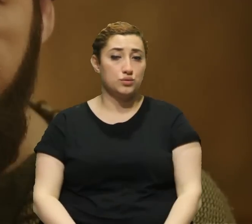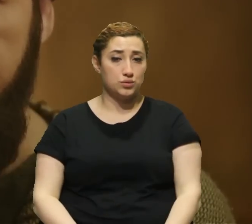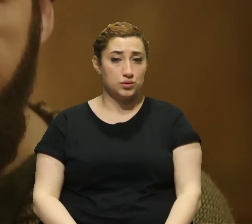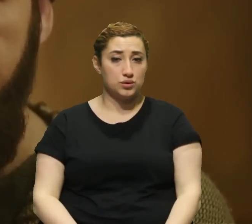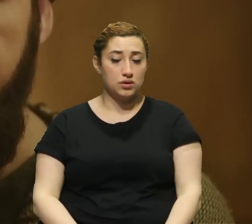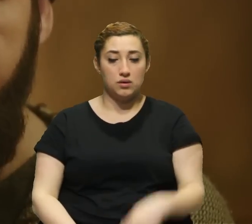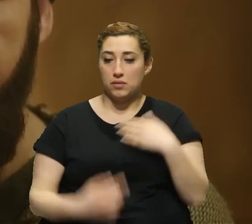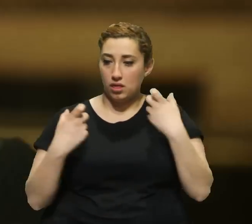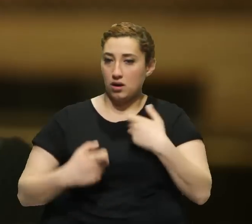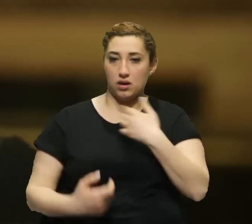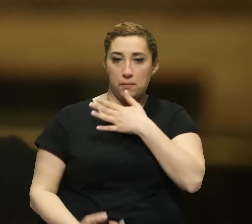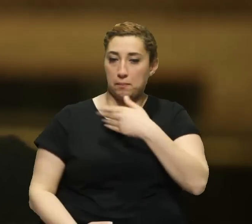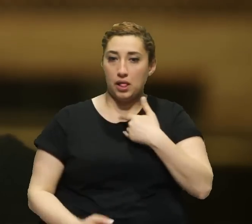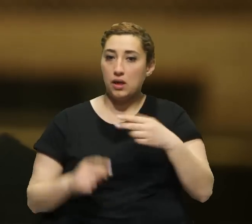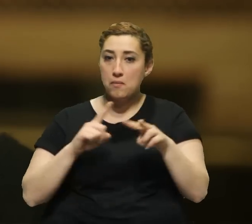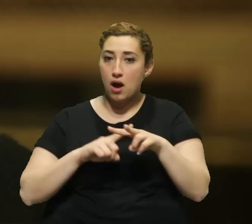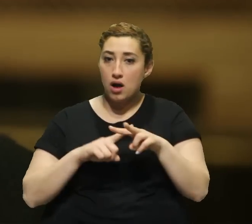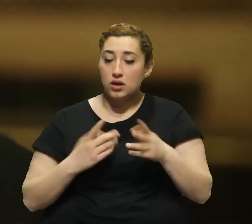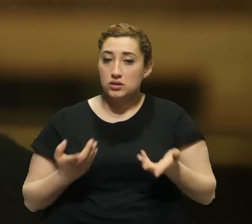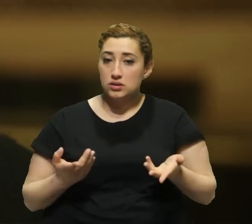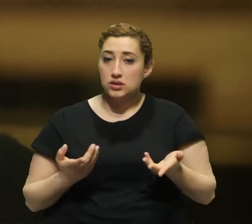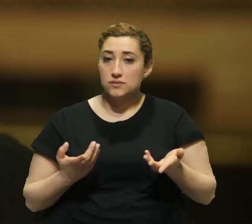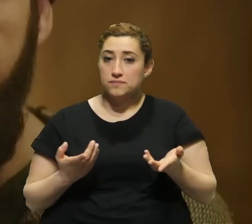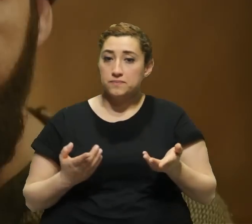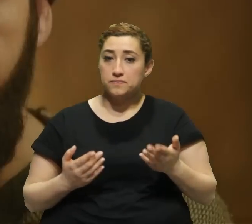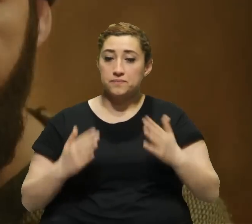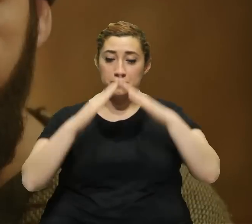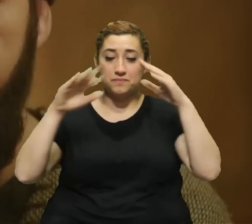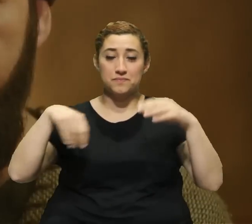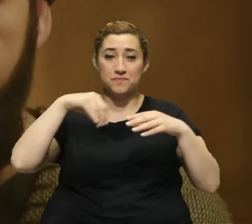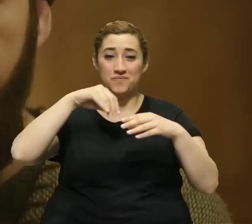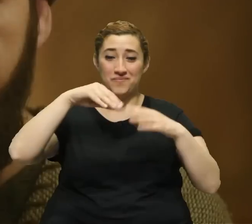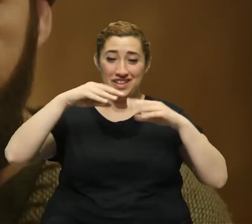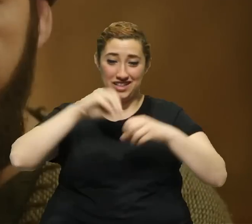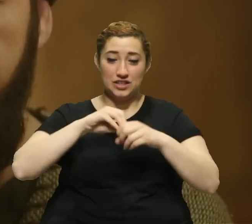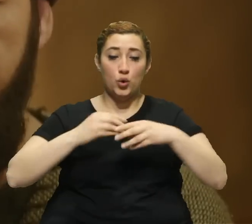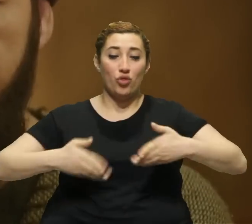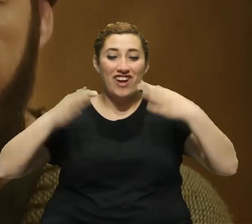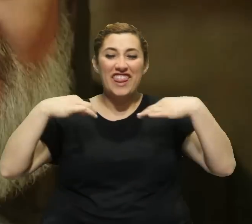(Şeyh) Nereden bilirim Kasım'ım? Dergâhın duvarları incedir demişiz...